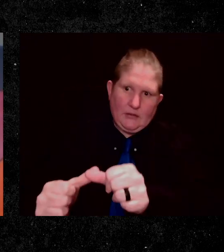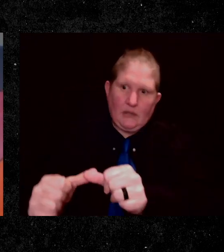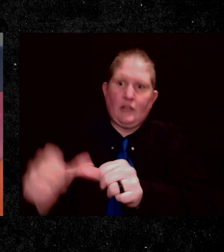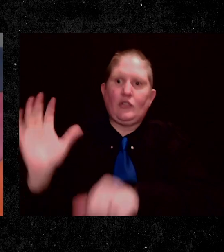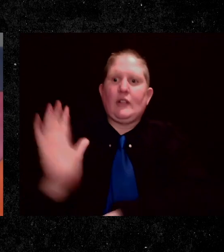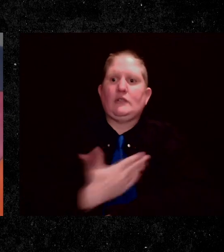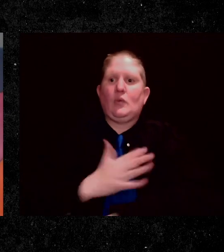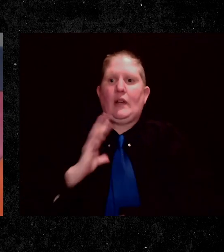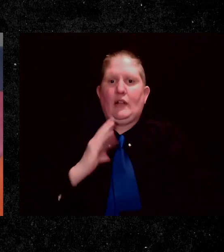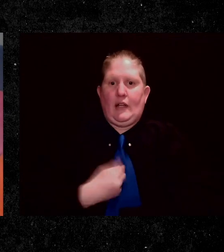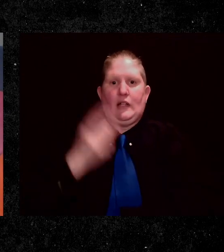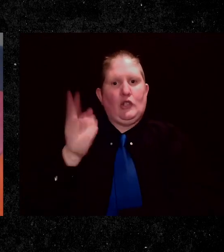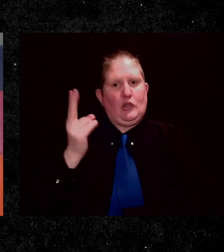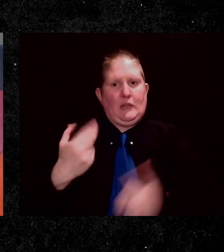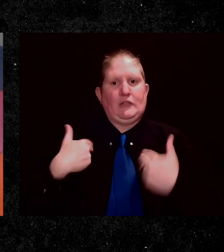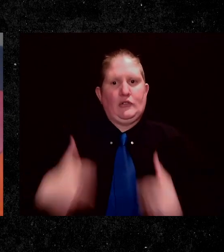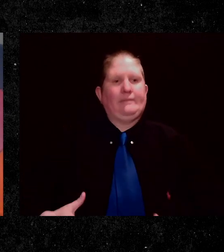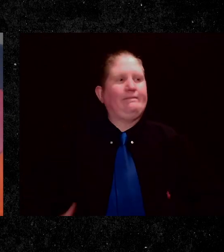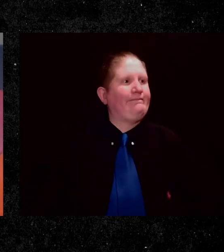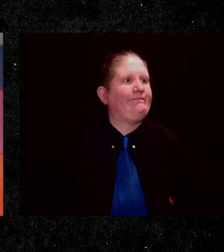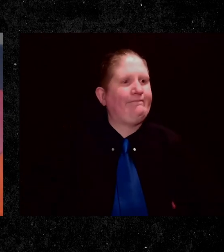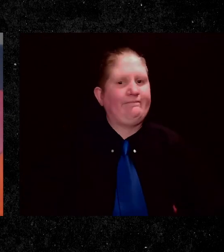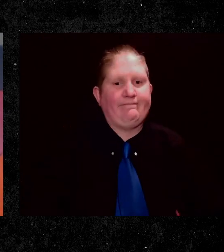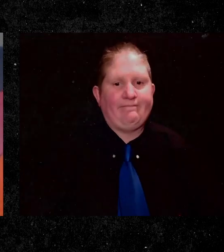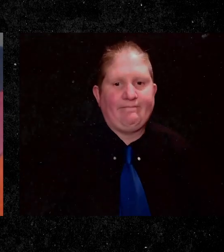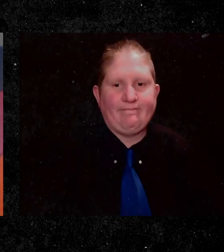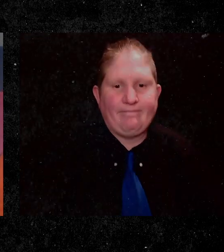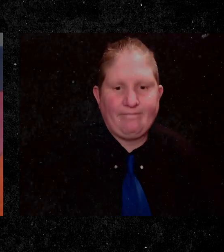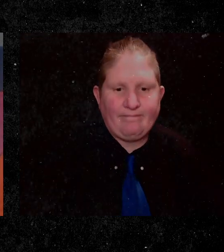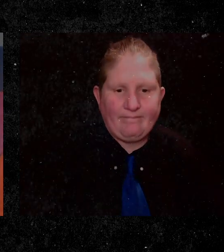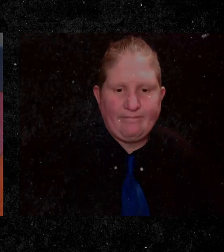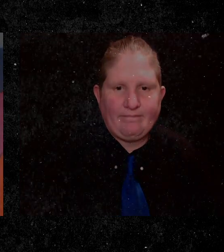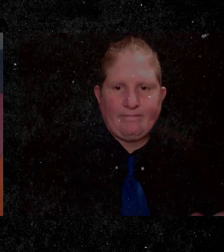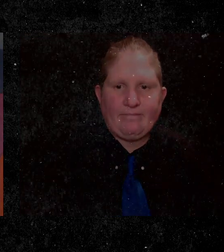y son los coros trans más antiguos de la historia de la humanidad.